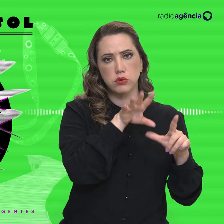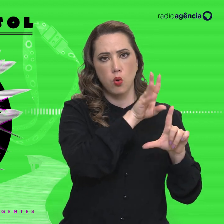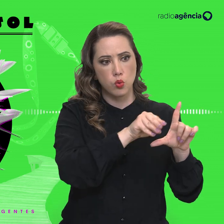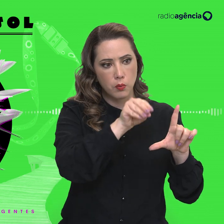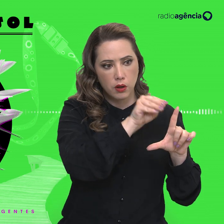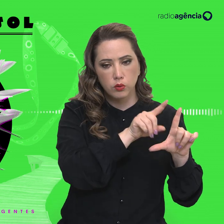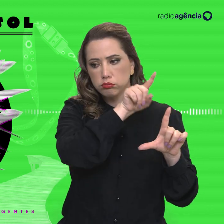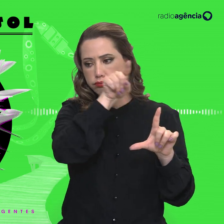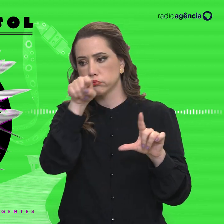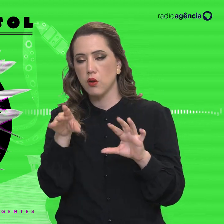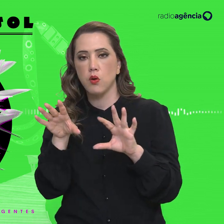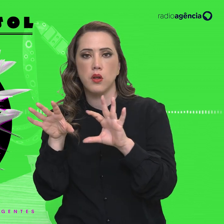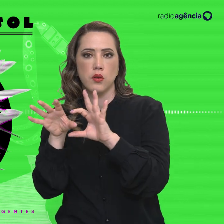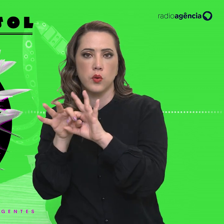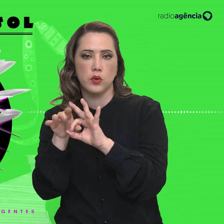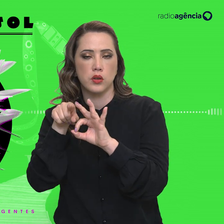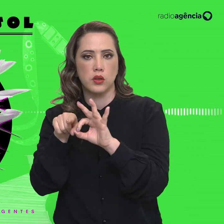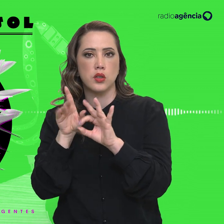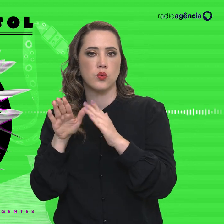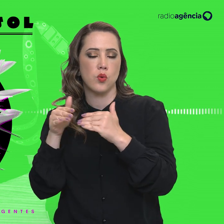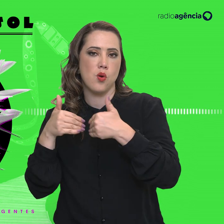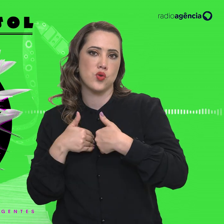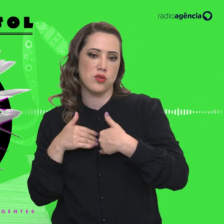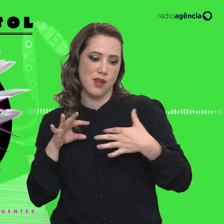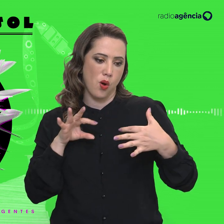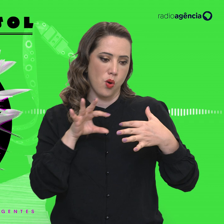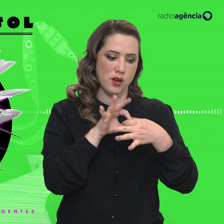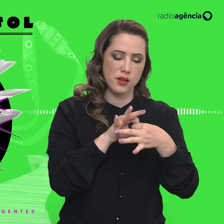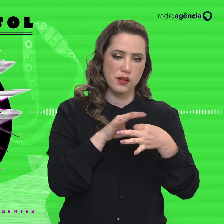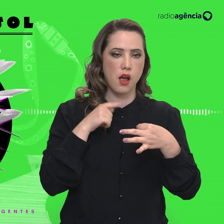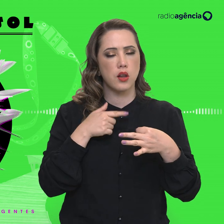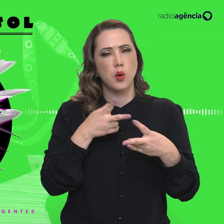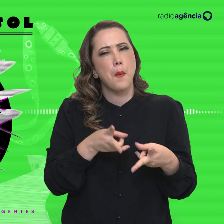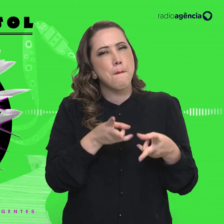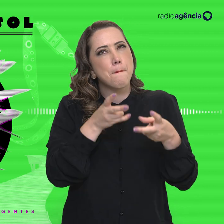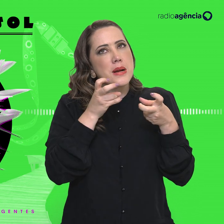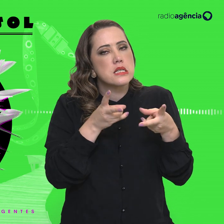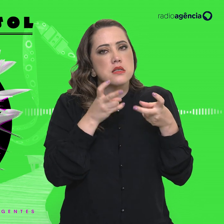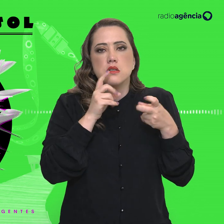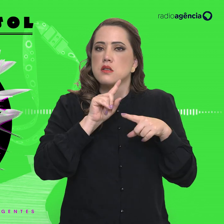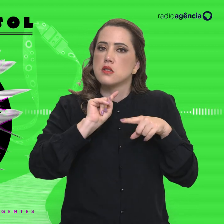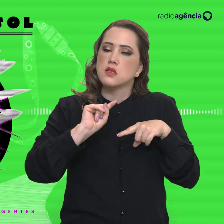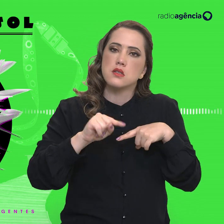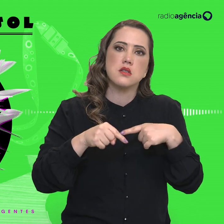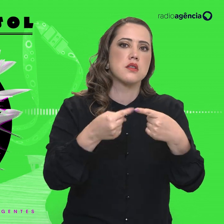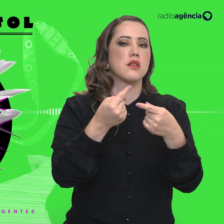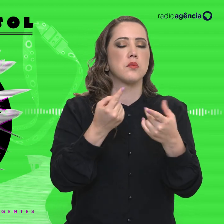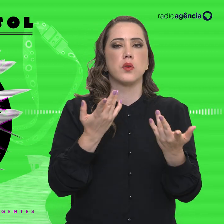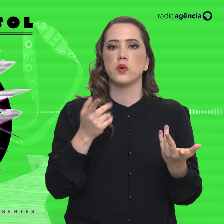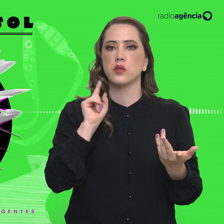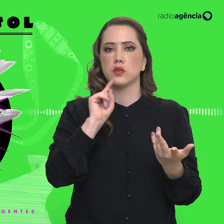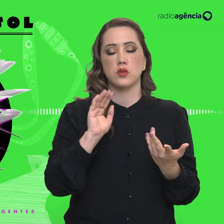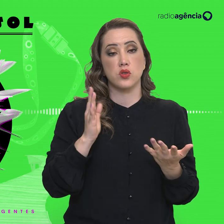que eu só fui descobrir e perceber com uma epifania, que eu tive mais recentemente.